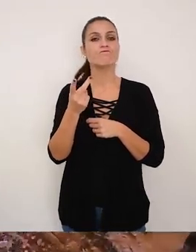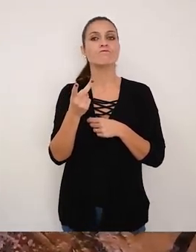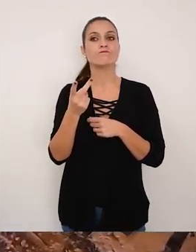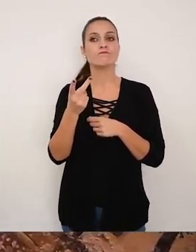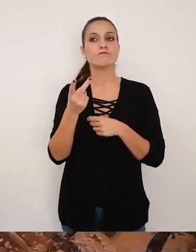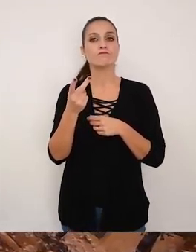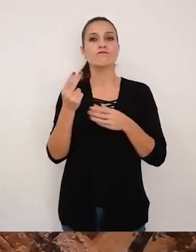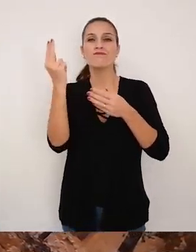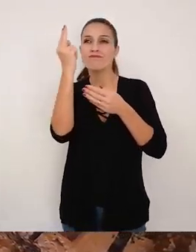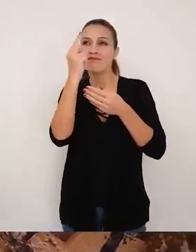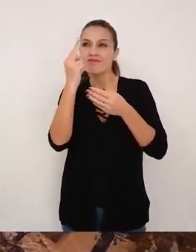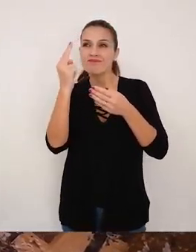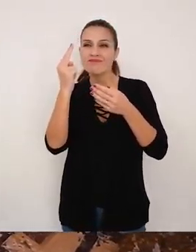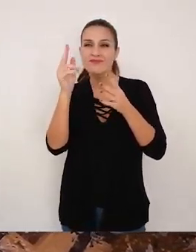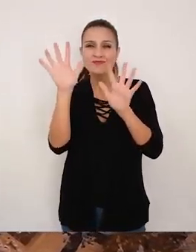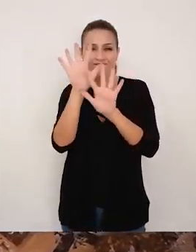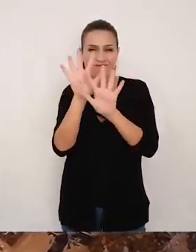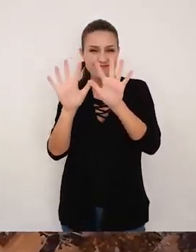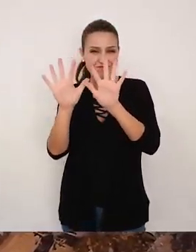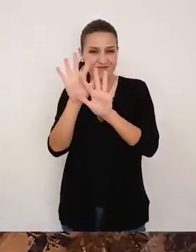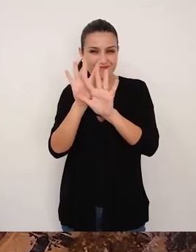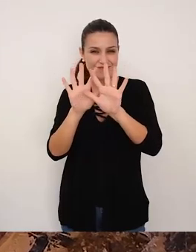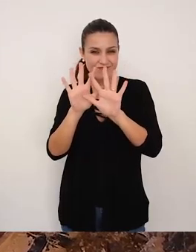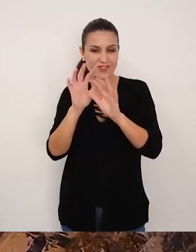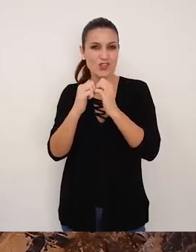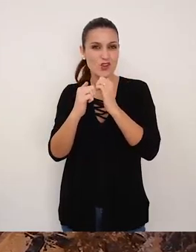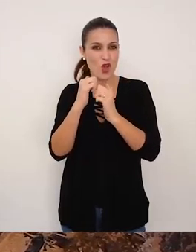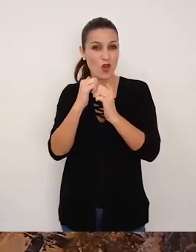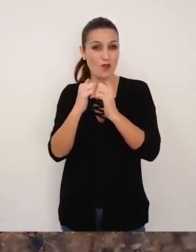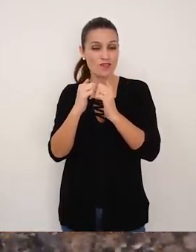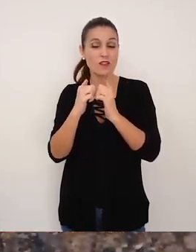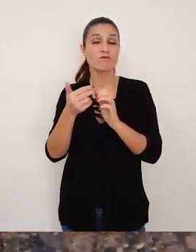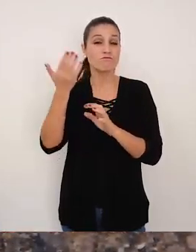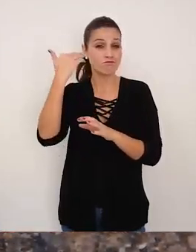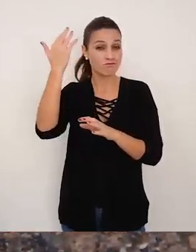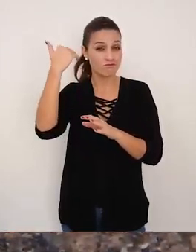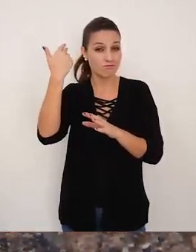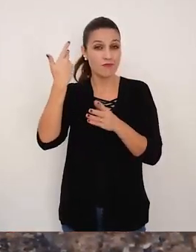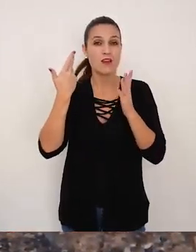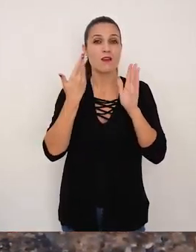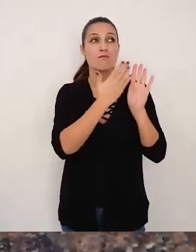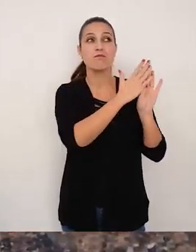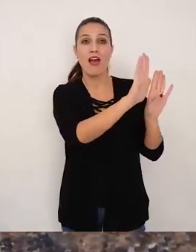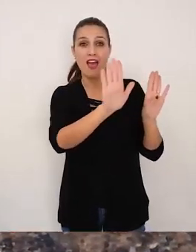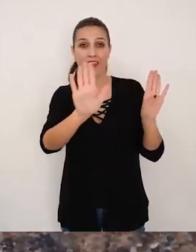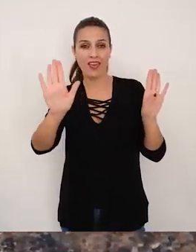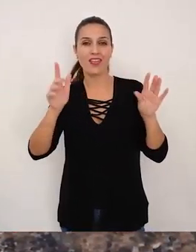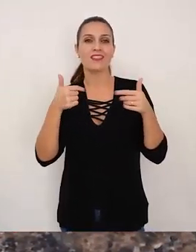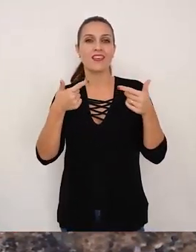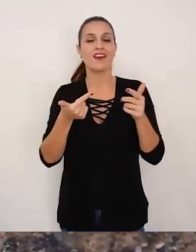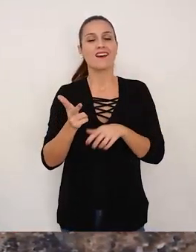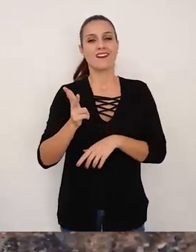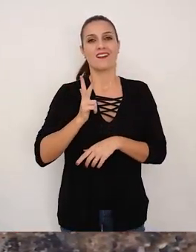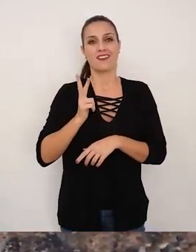lacerti d’affresco, pitture che un tempo arricchivano le pareti della chiesa.